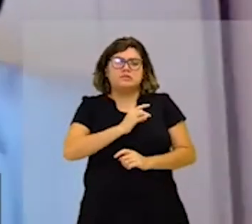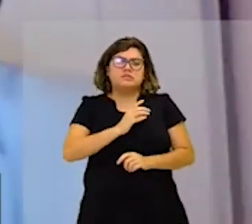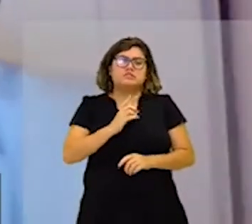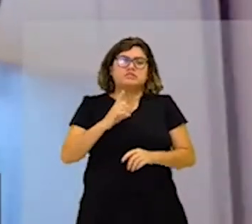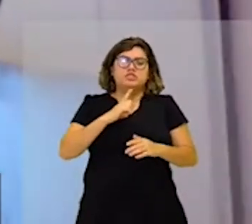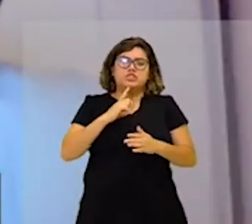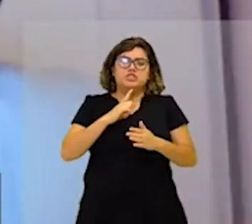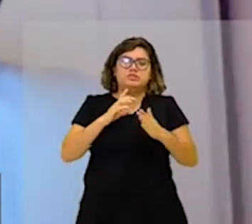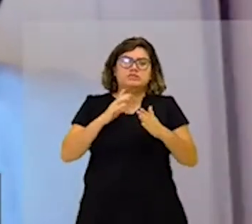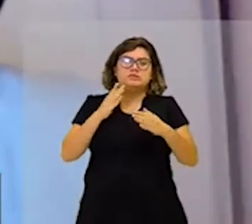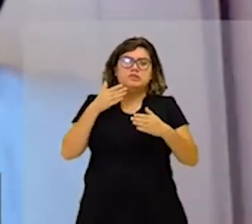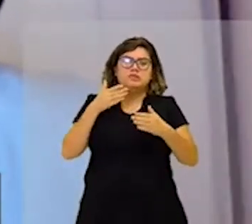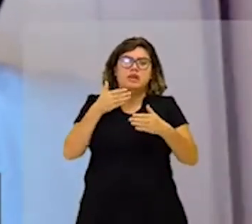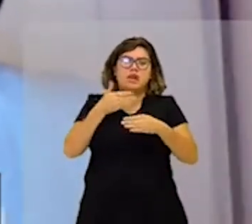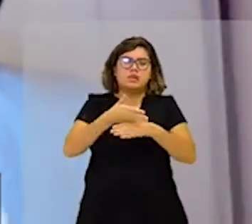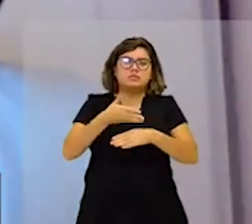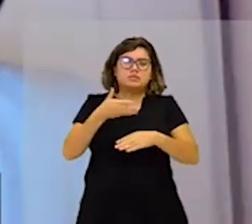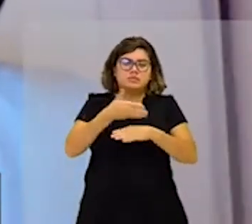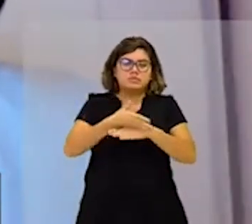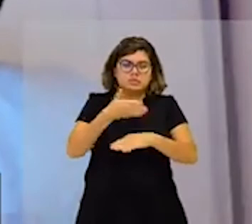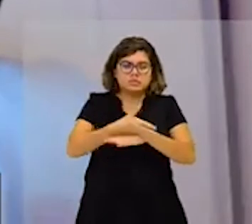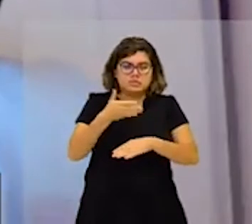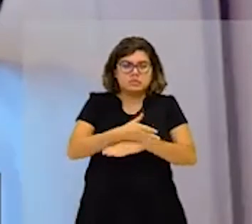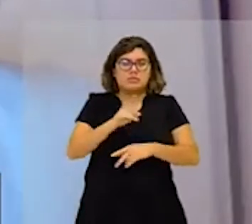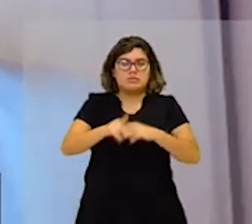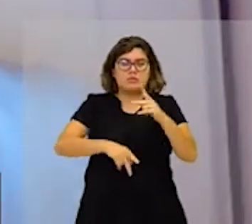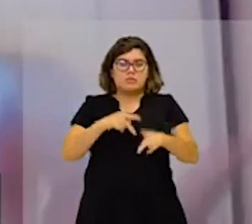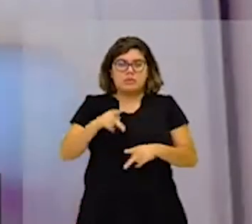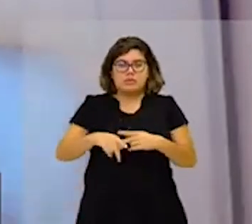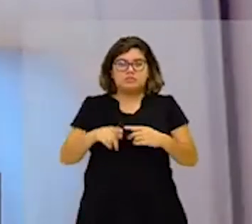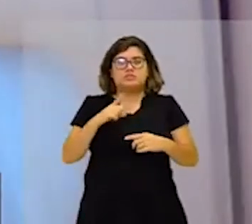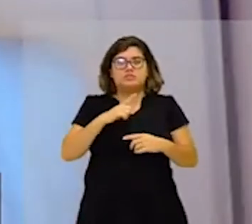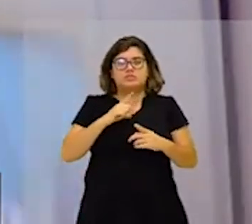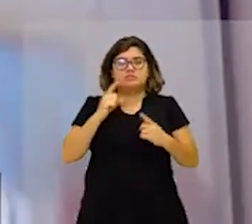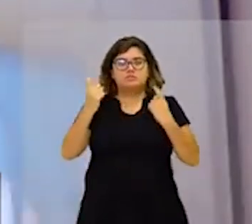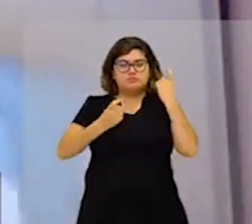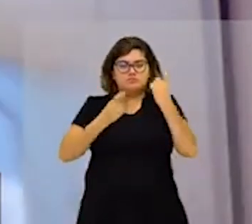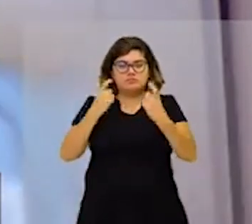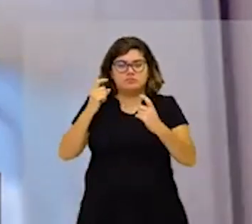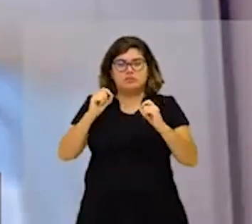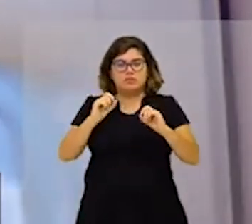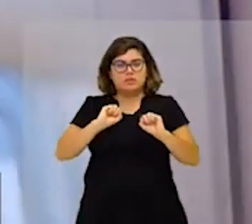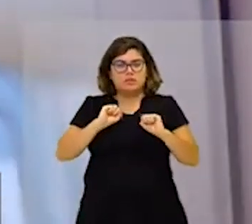Participação Popular nas eleições a vida então uma preocupação na defesa da restrição a volta